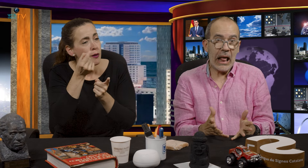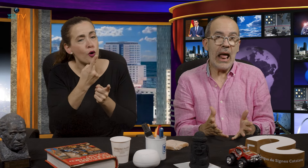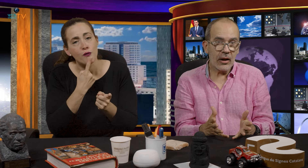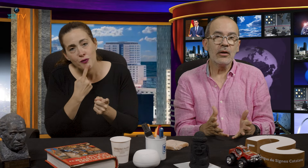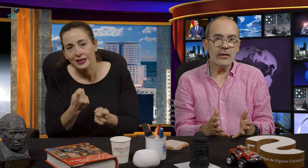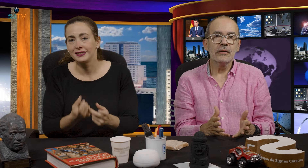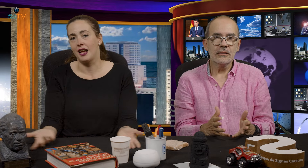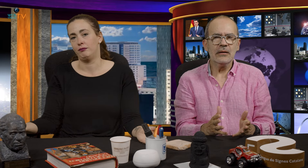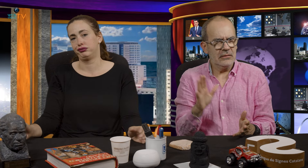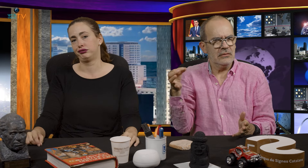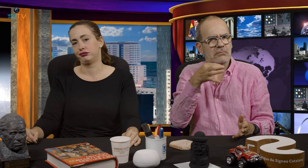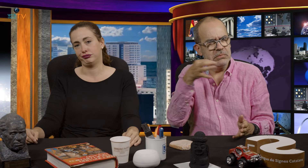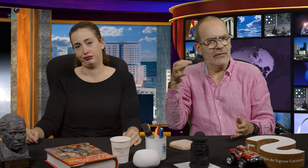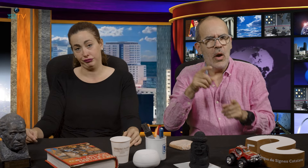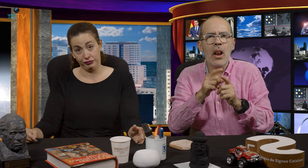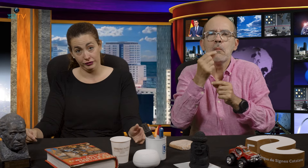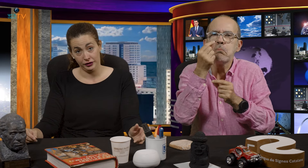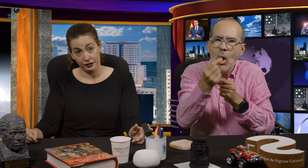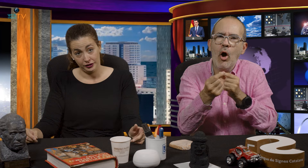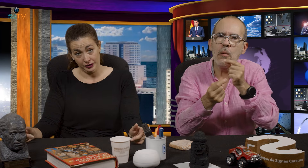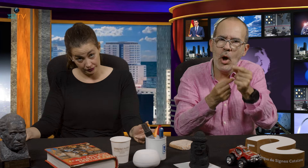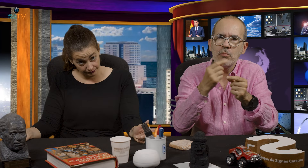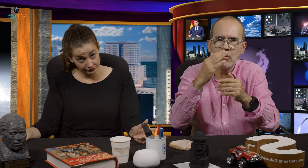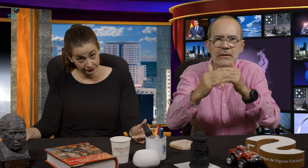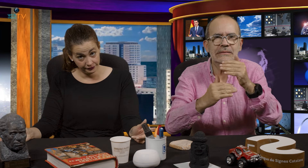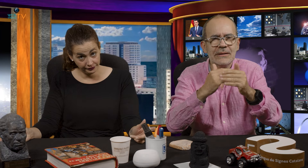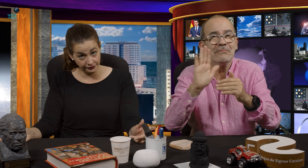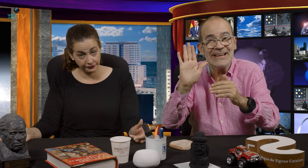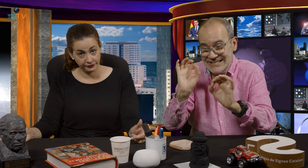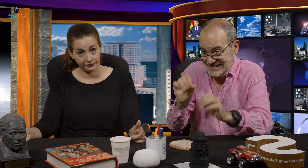Es difícil. Perfecto, poco a poco se debe ser consciente.